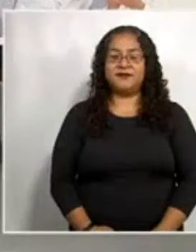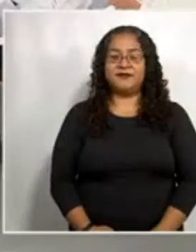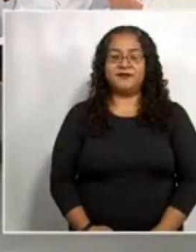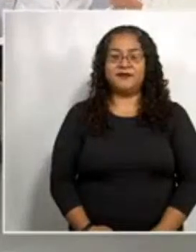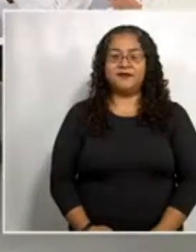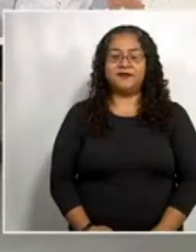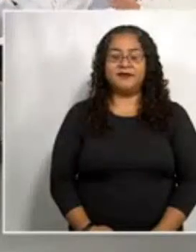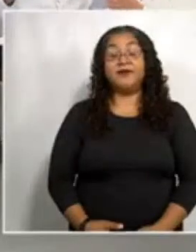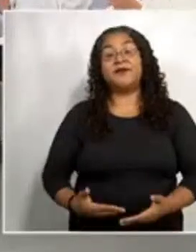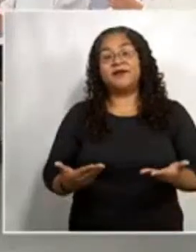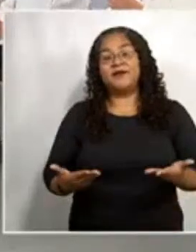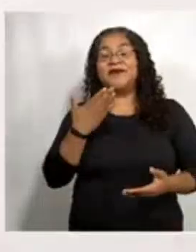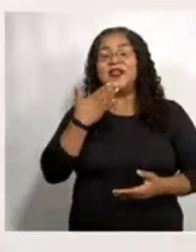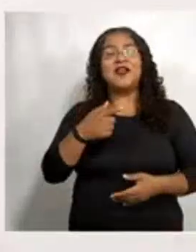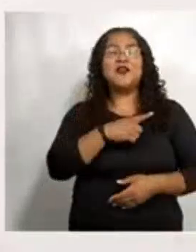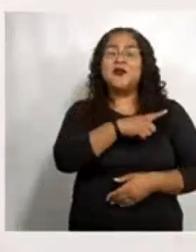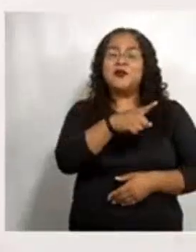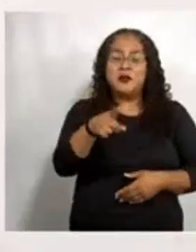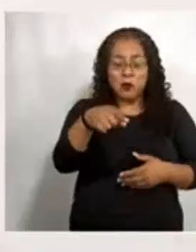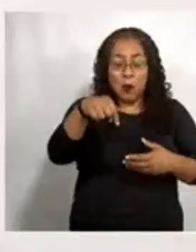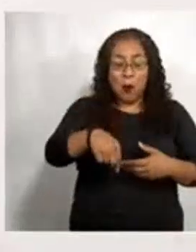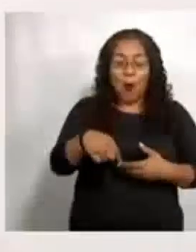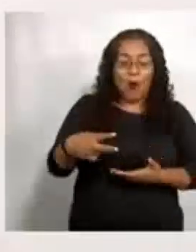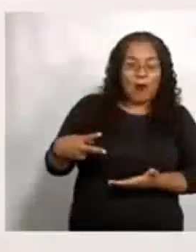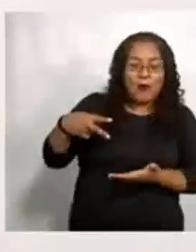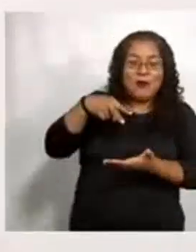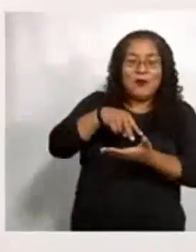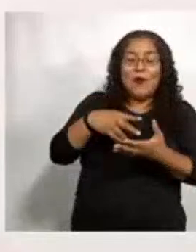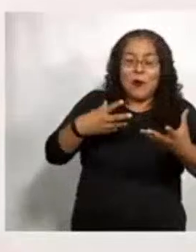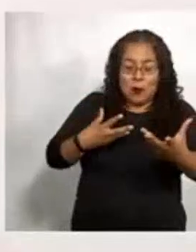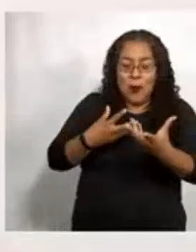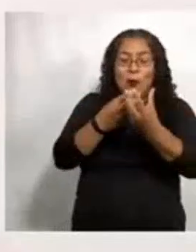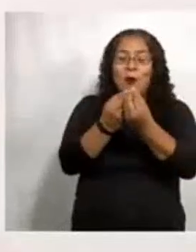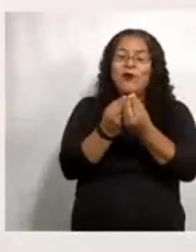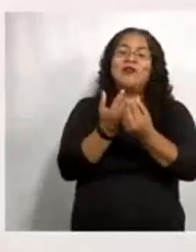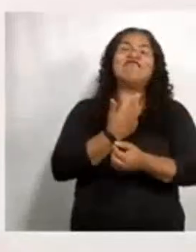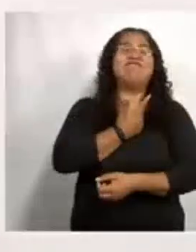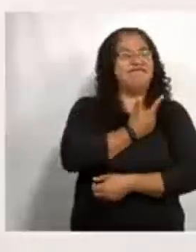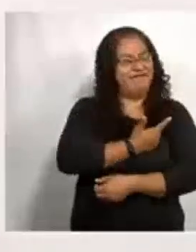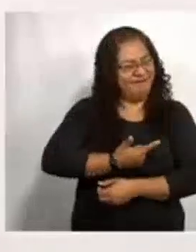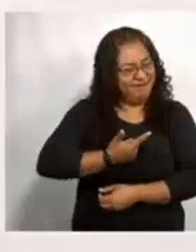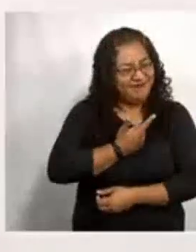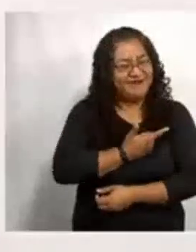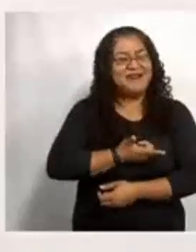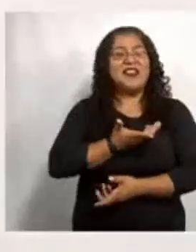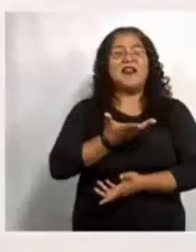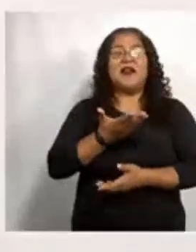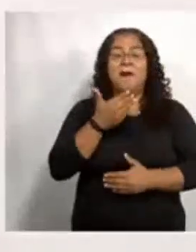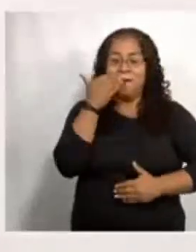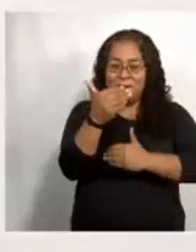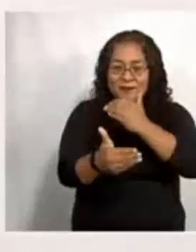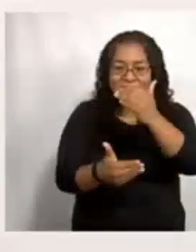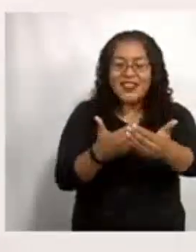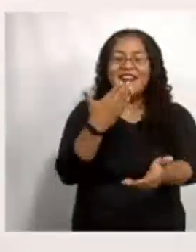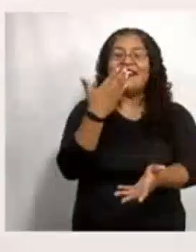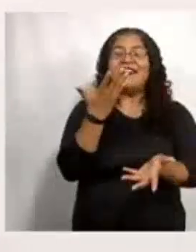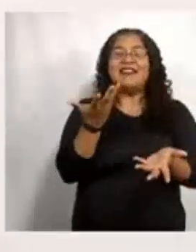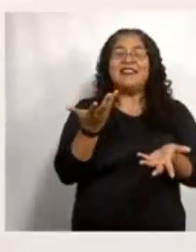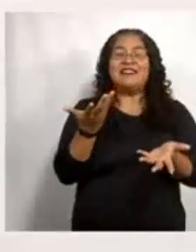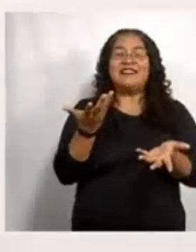Pues me dio mucho gusto estar con ustedes. Vamos bien. Estamos por